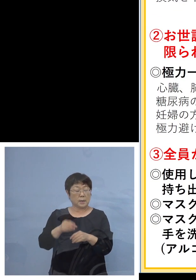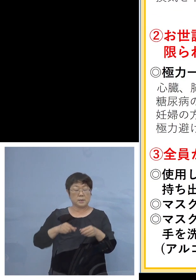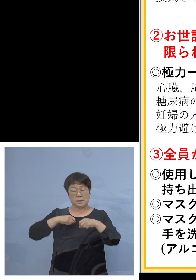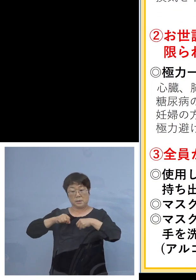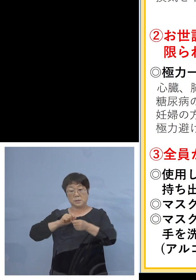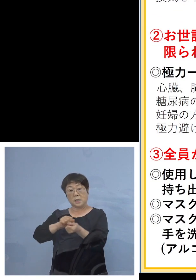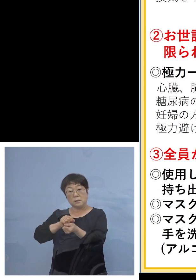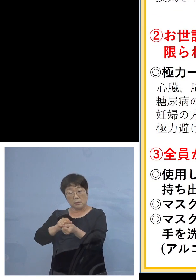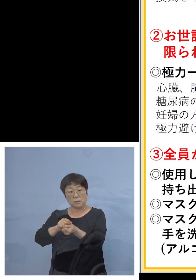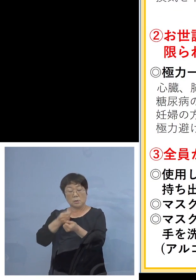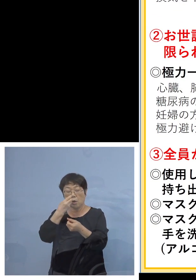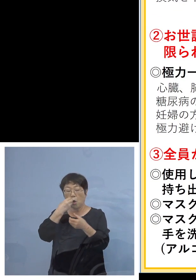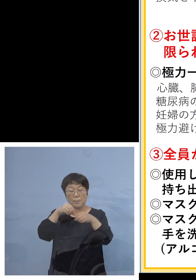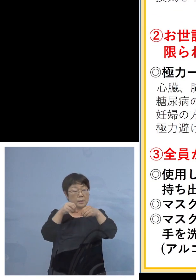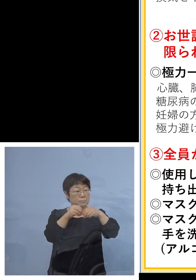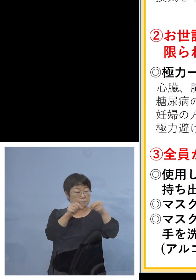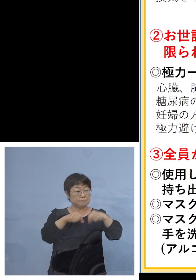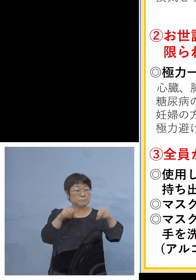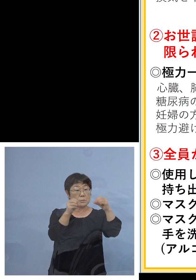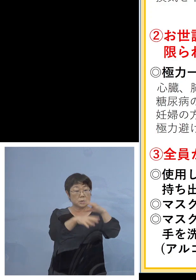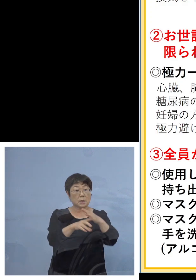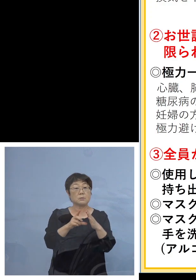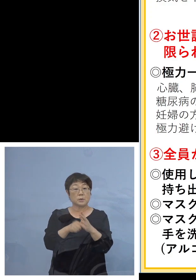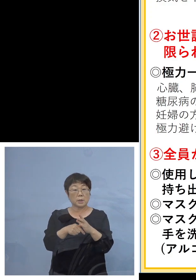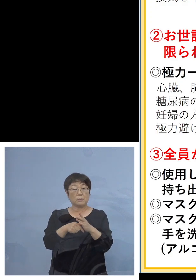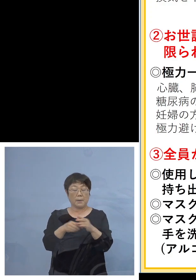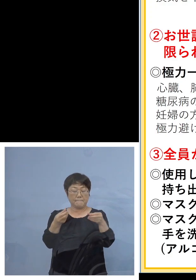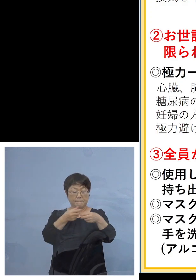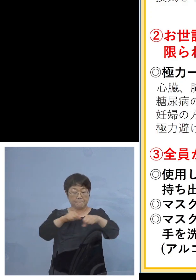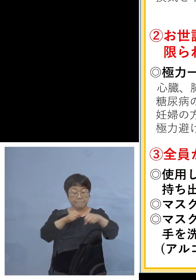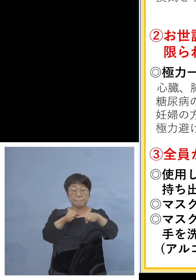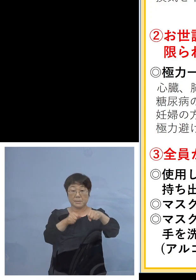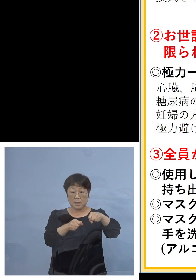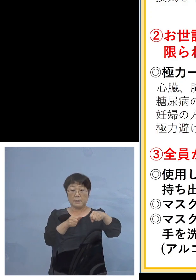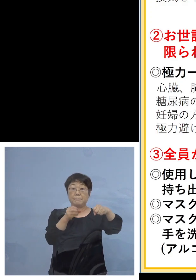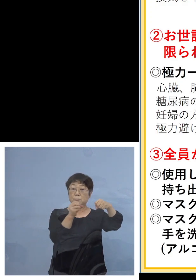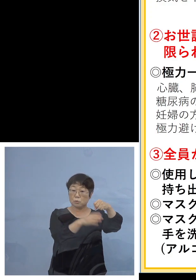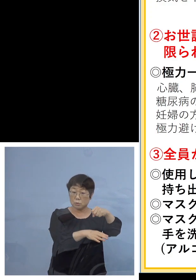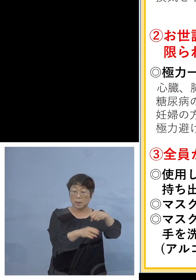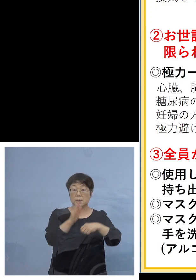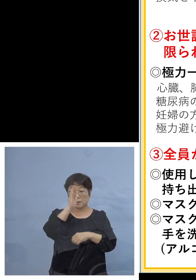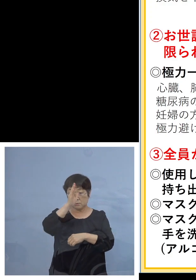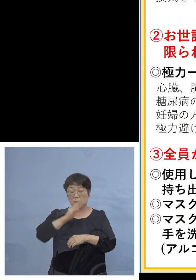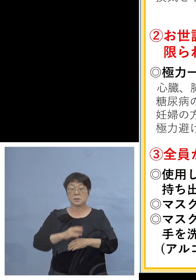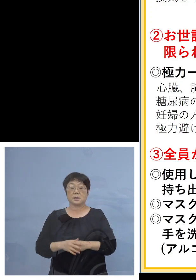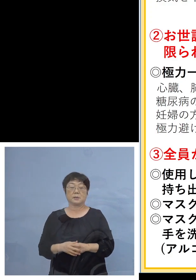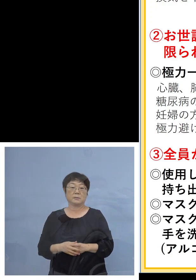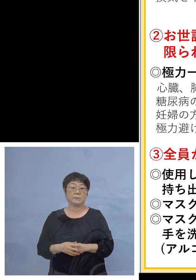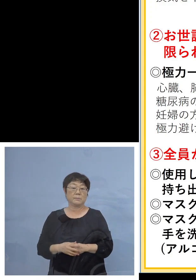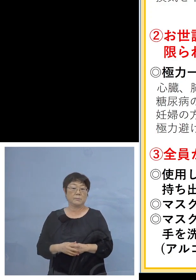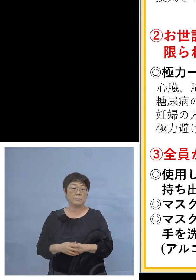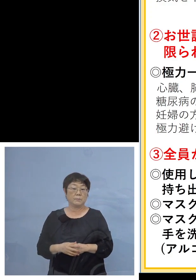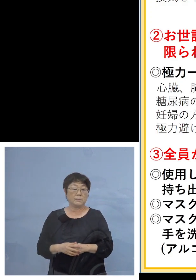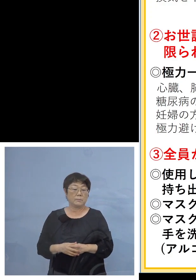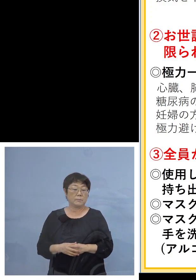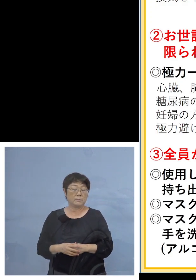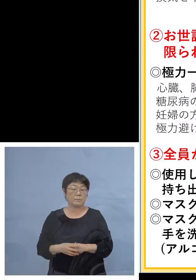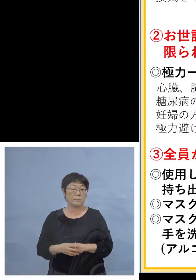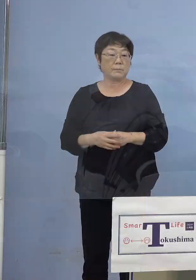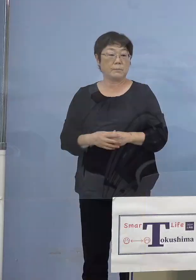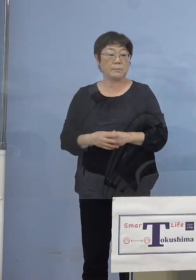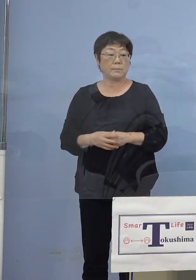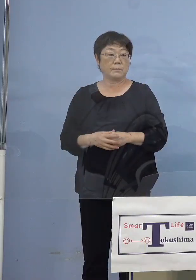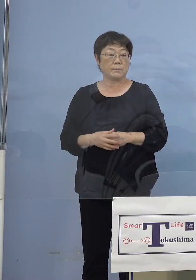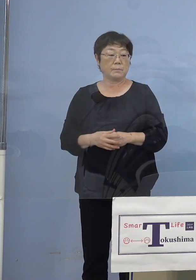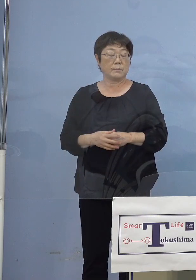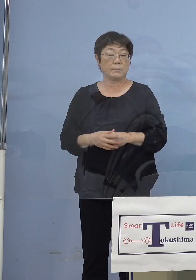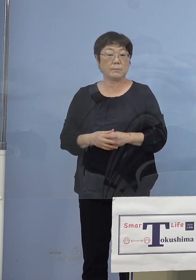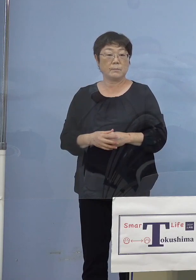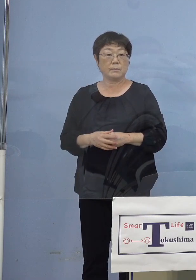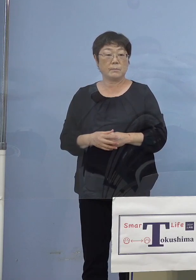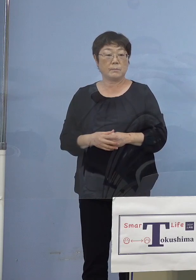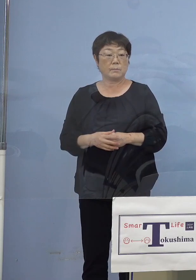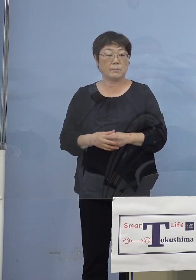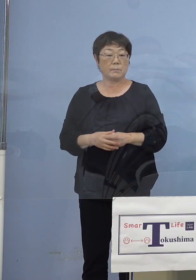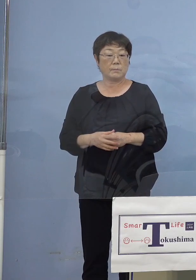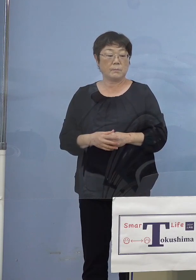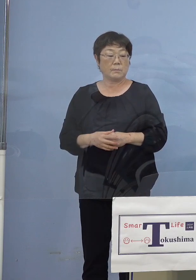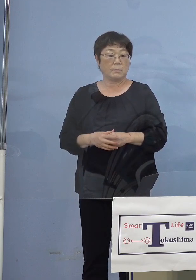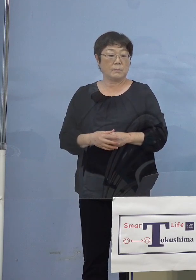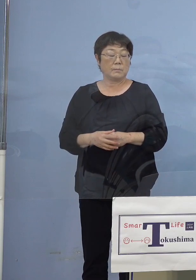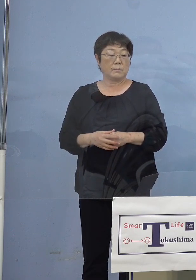ごみ袋については必ず密閉をして 捨てていただきたいと思います